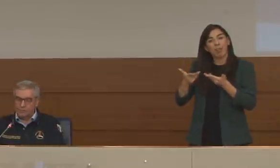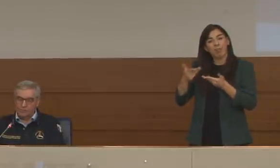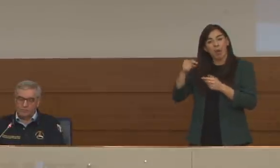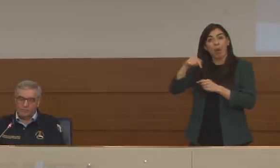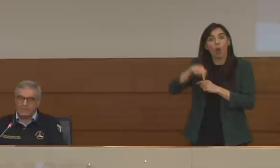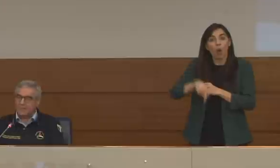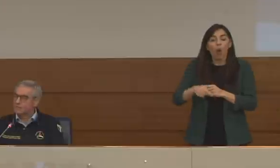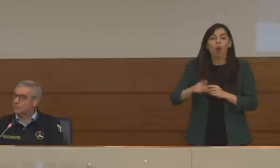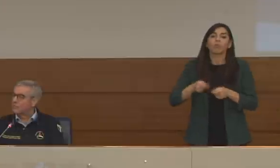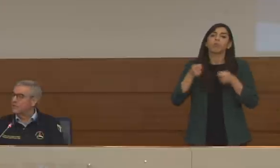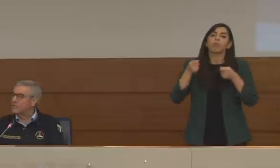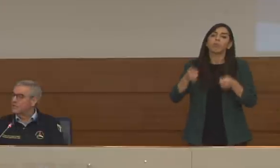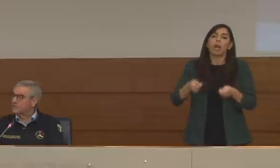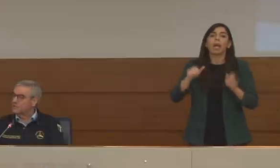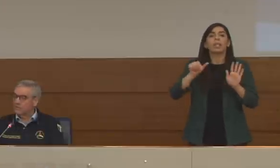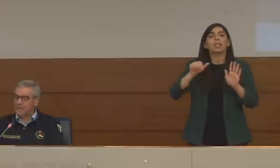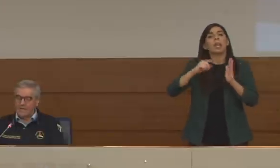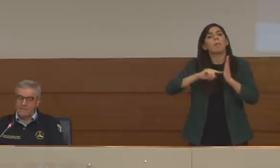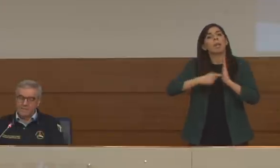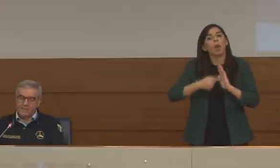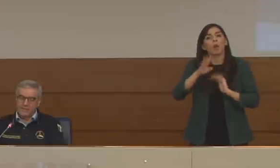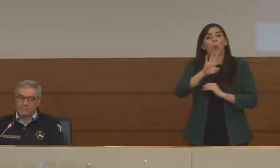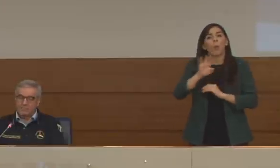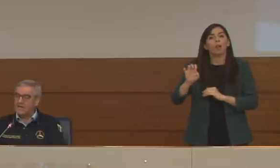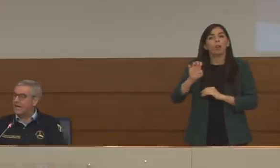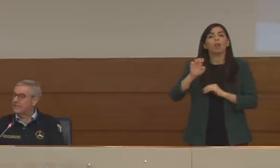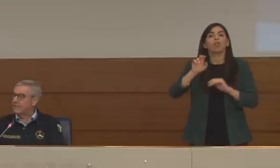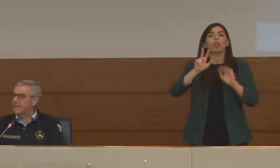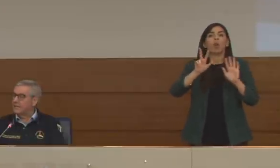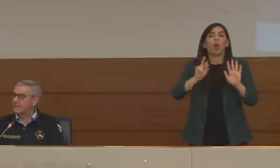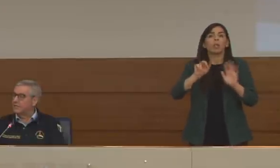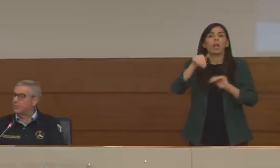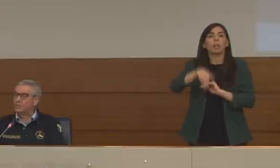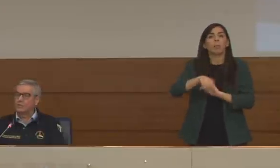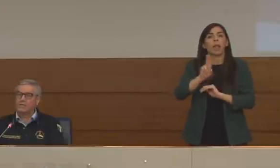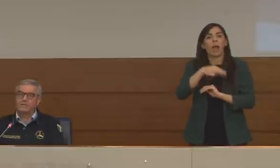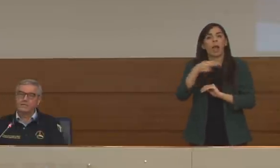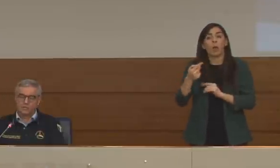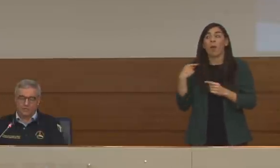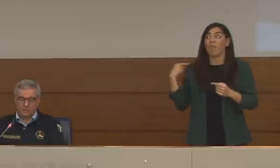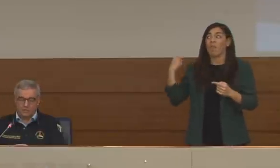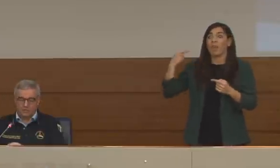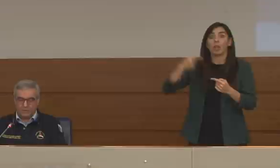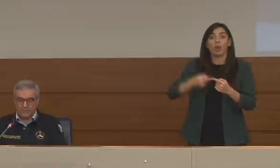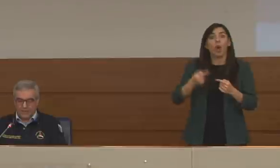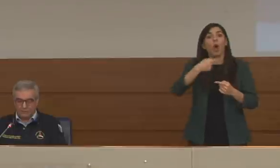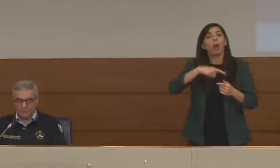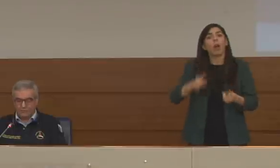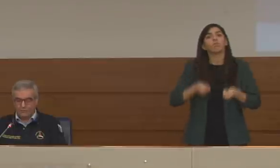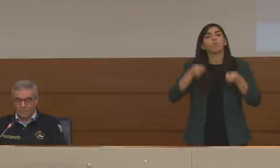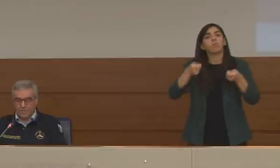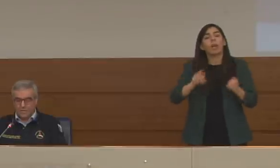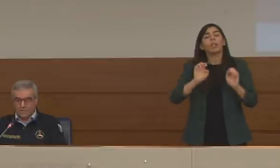Il totale delle somme finora impiegate è di oltre 19 milioni di euro.